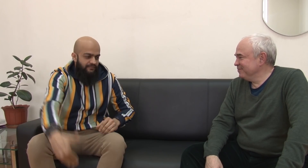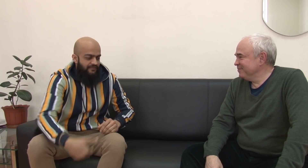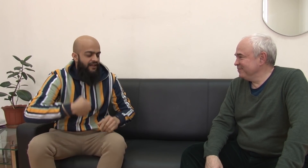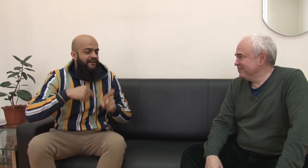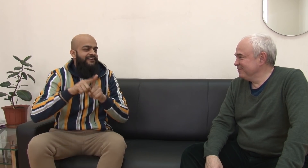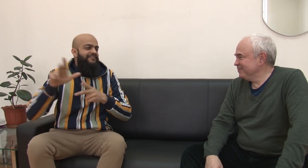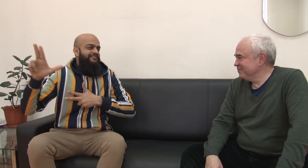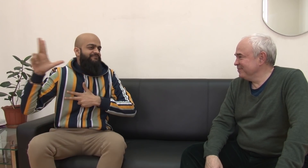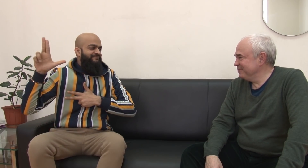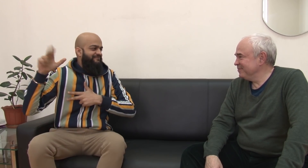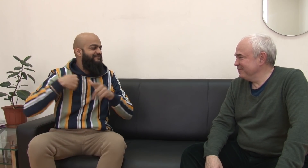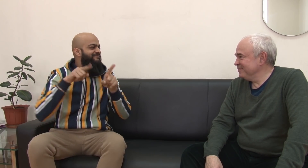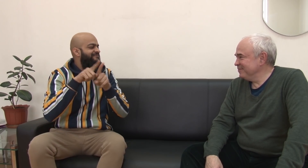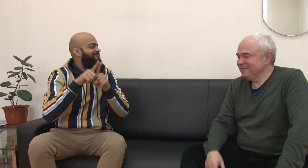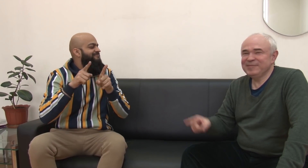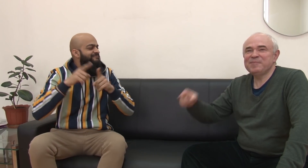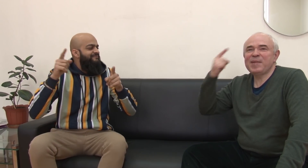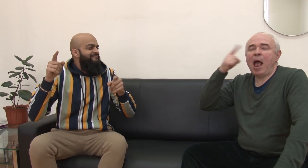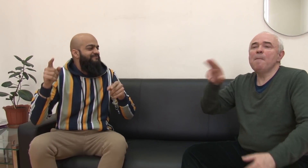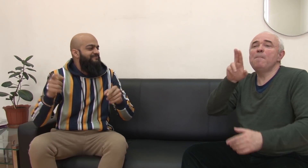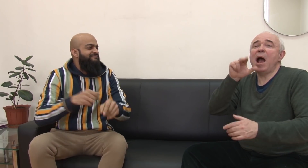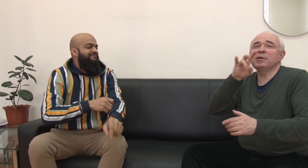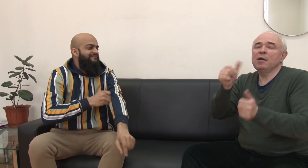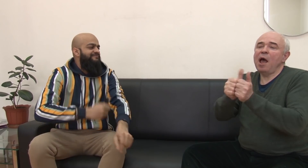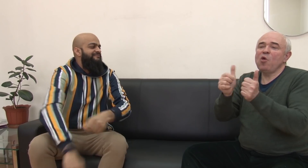«Да, нет! – уговаривал я ее. – Даю гарантию, ничего не случится».